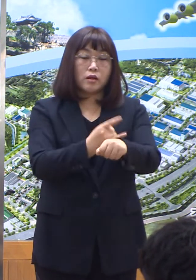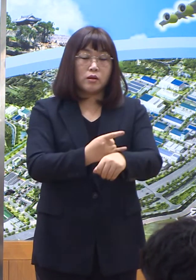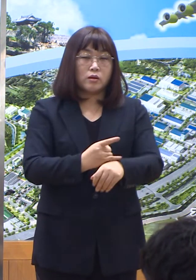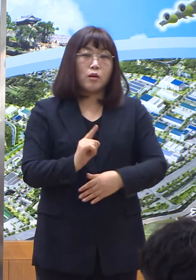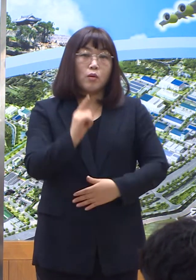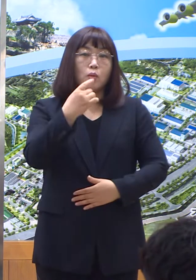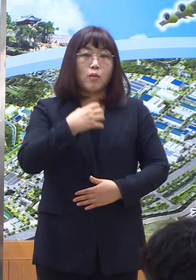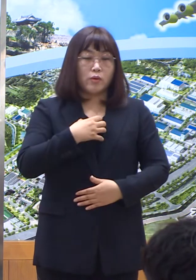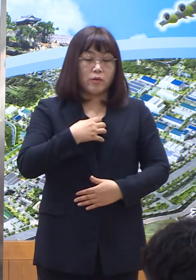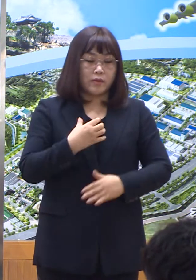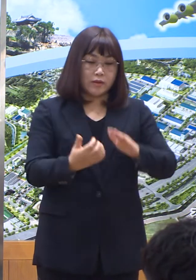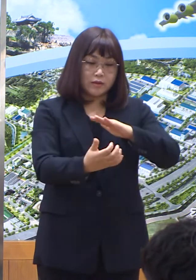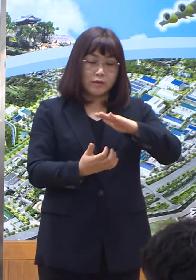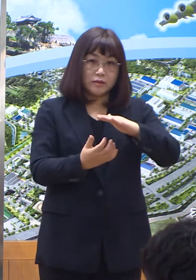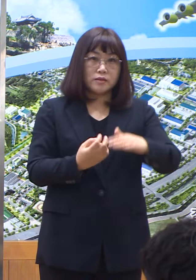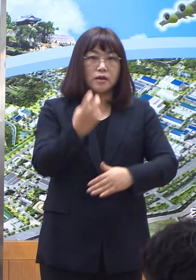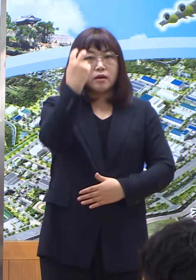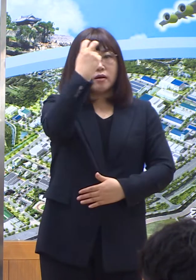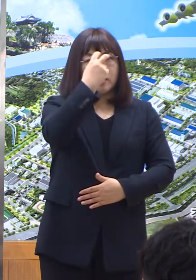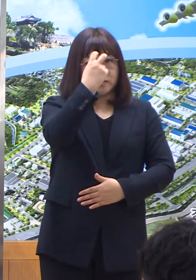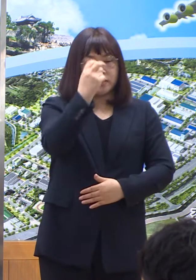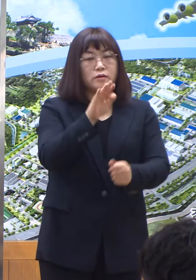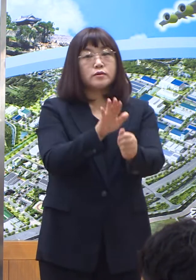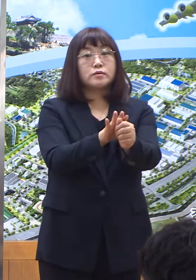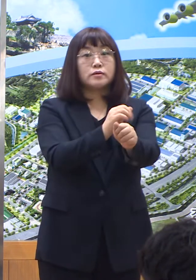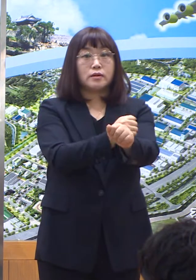선제검사를 지원하겠습니다